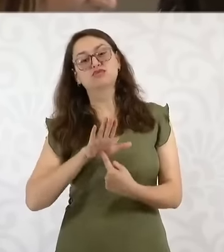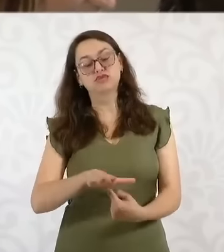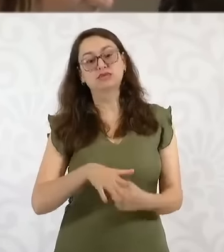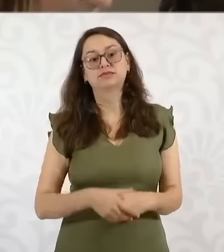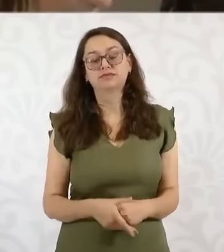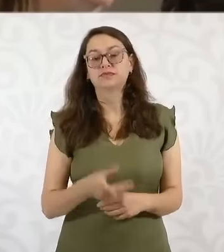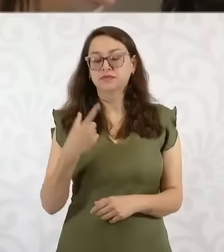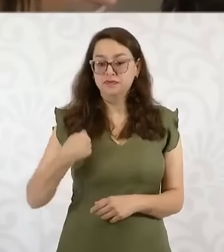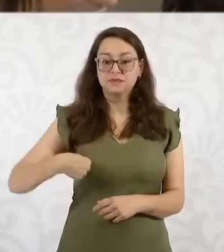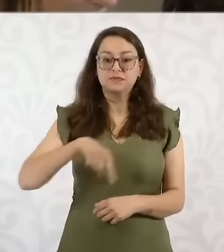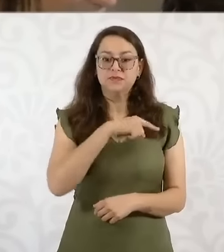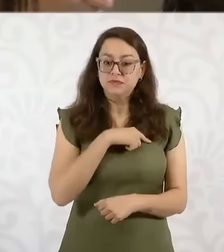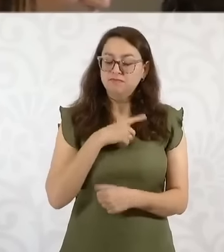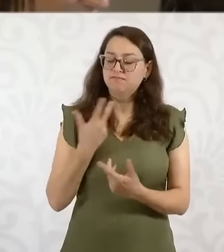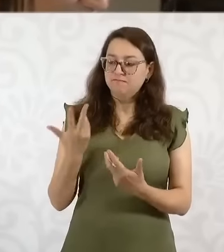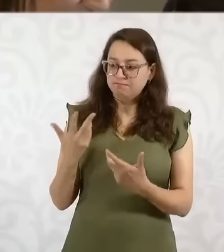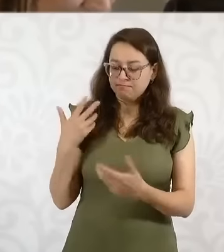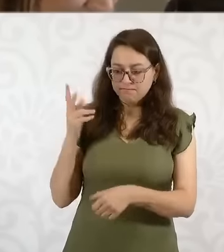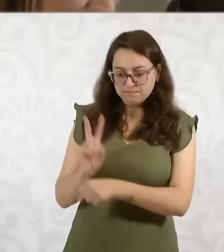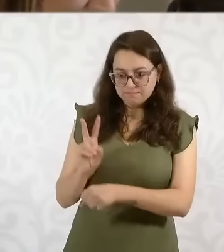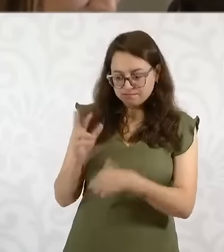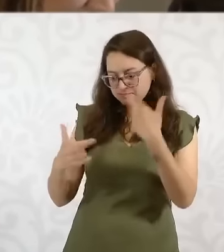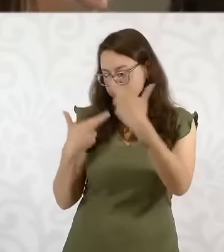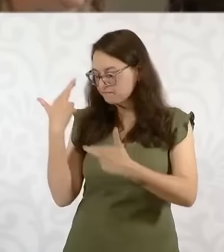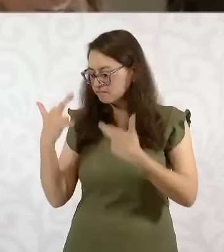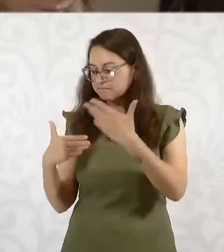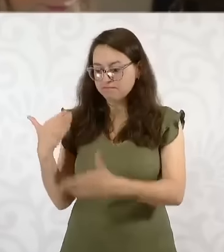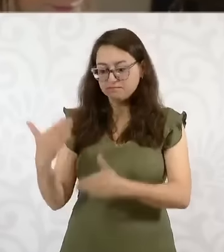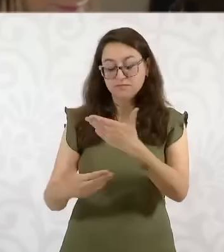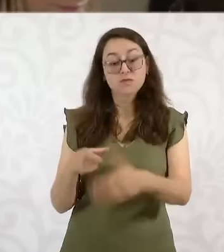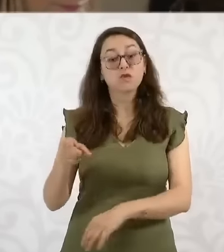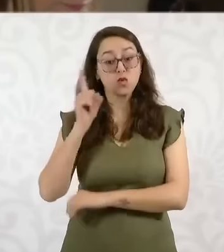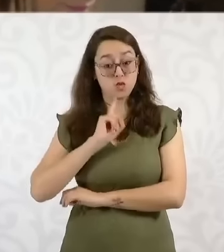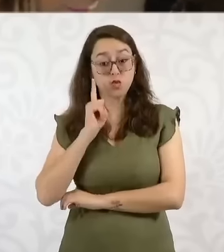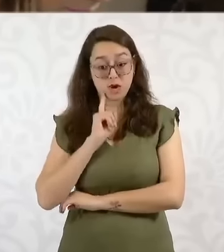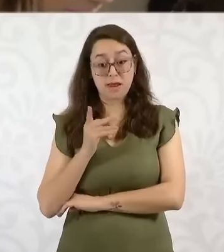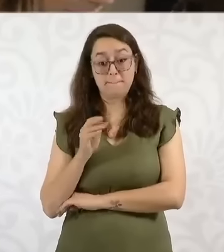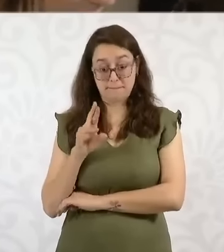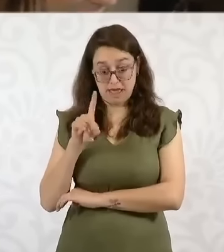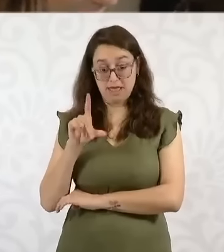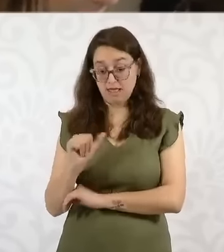seguimiento y hemos tenido algunas entrevistas también con con Brenda Quevedo. El caso se